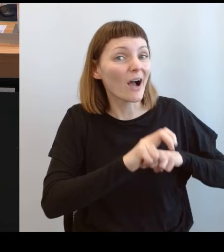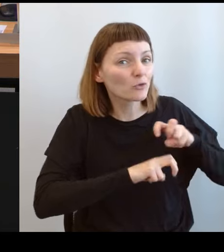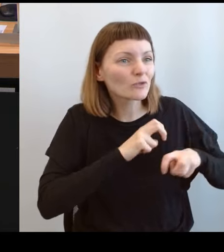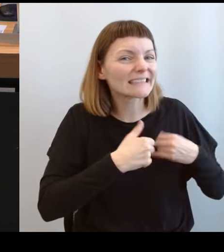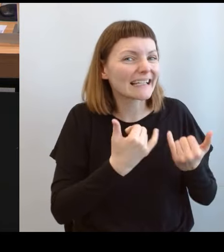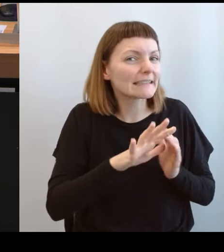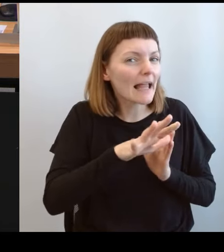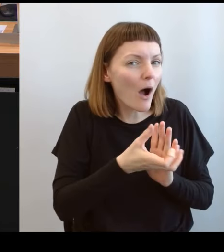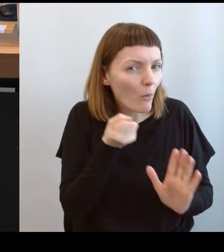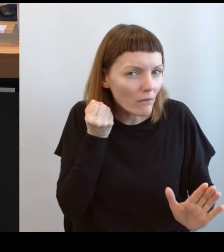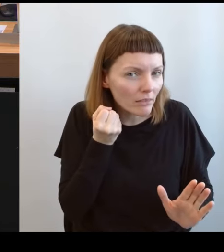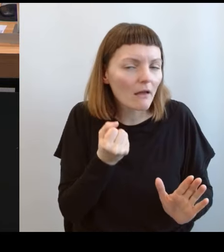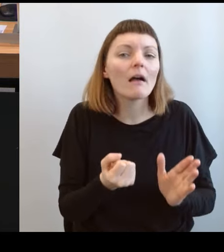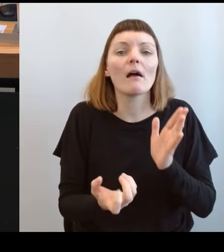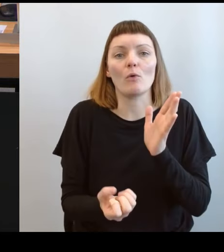City Tax profitieren.(Beifall)